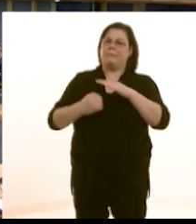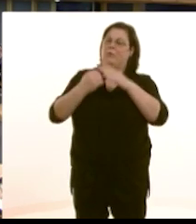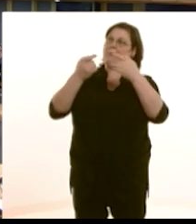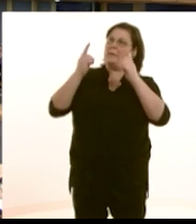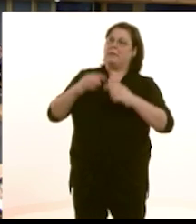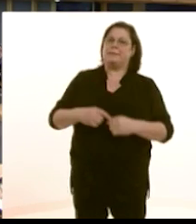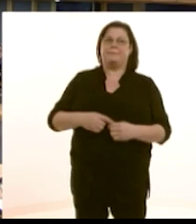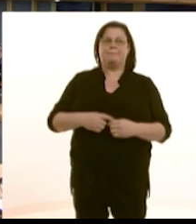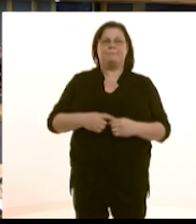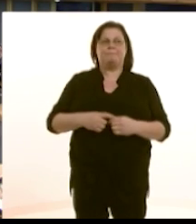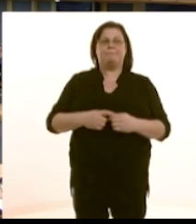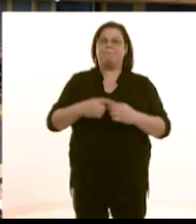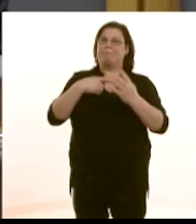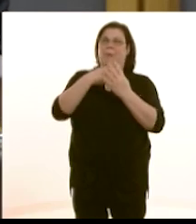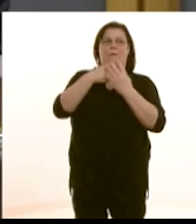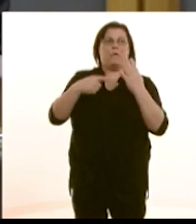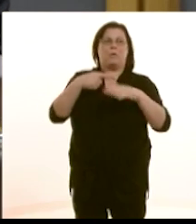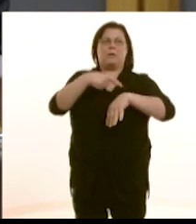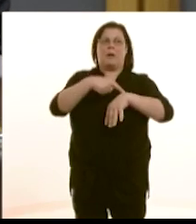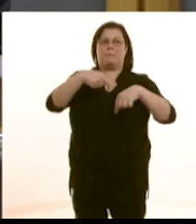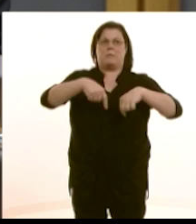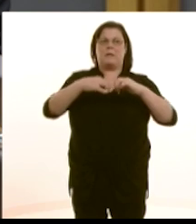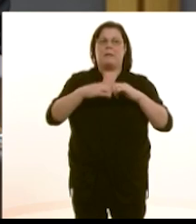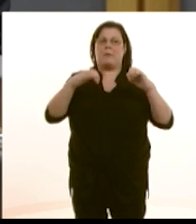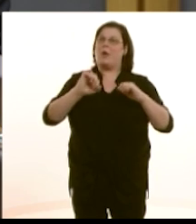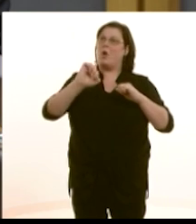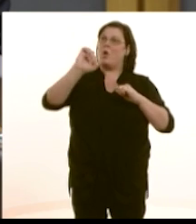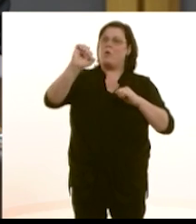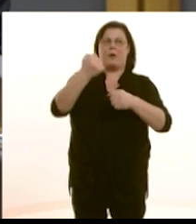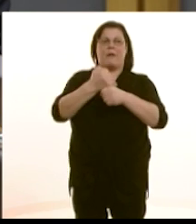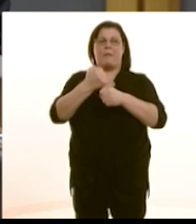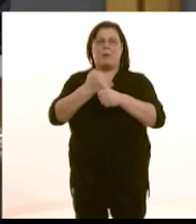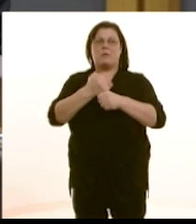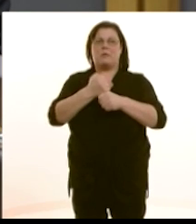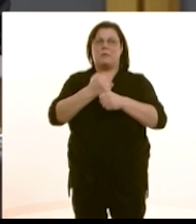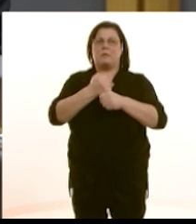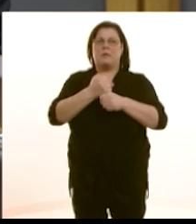bloc Llafur wedi pleidleisio yn erbyn y cyfle i osod mewn deddfwriaeth waharddiad ar gytundeb